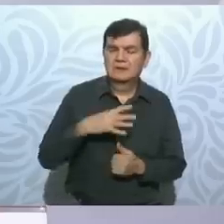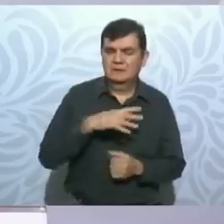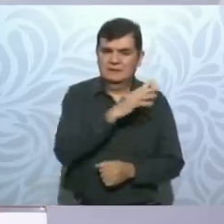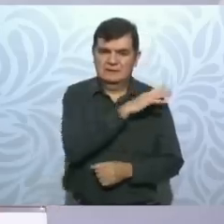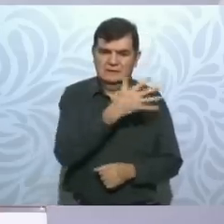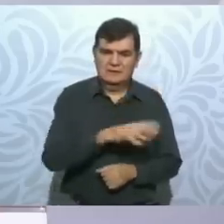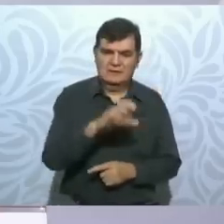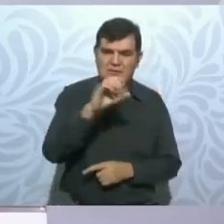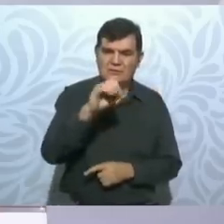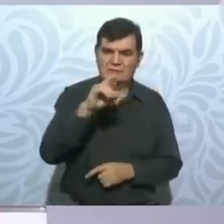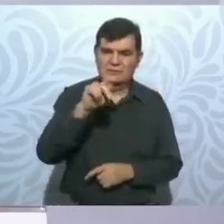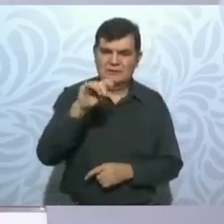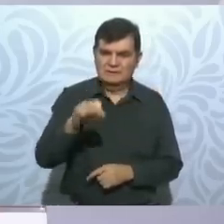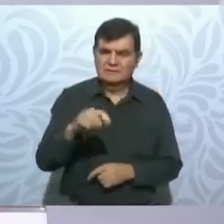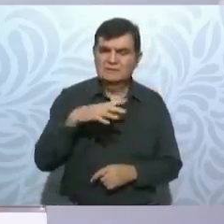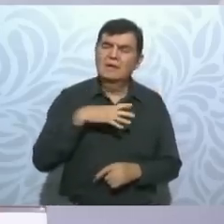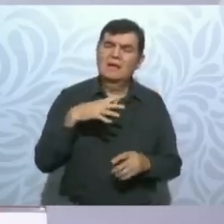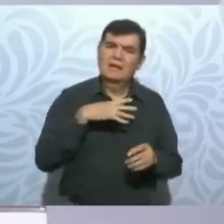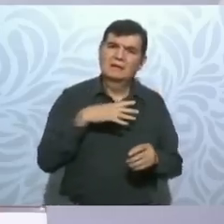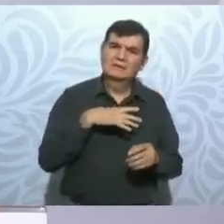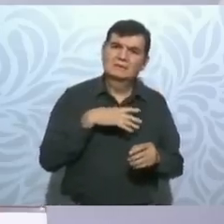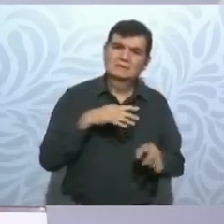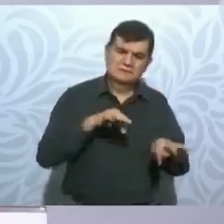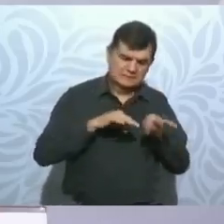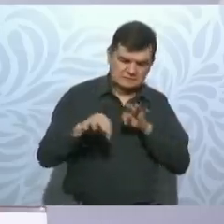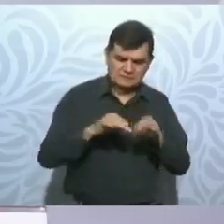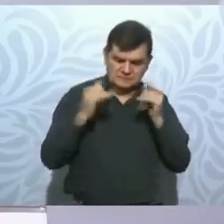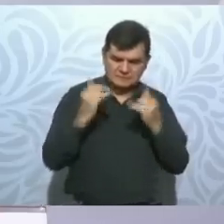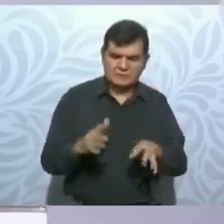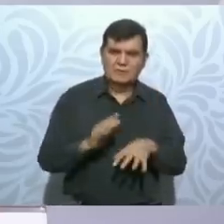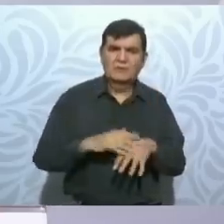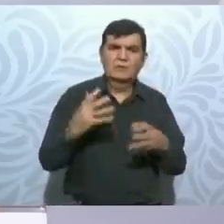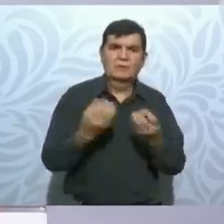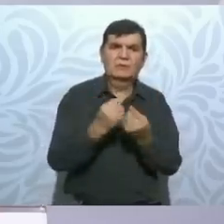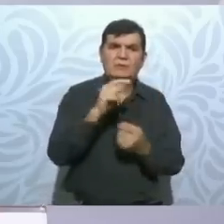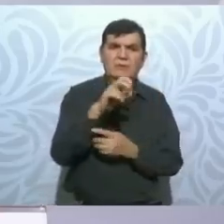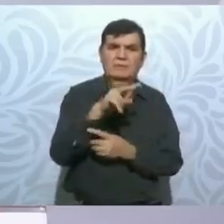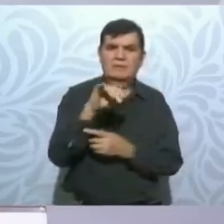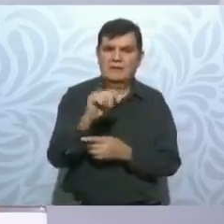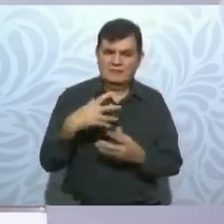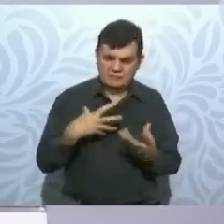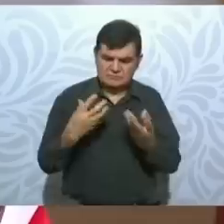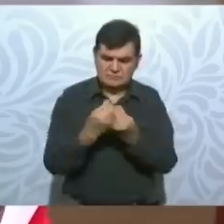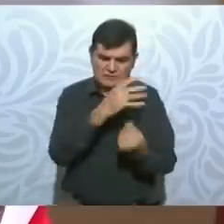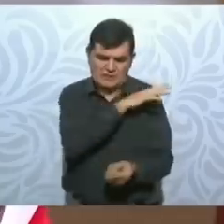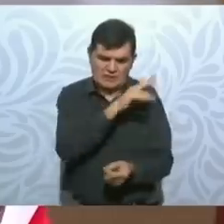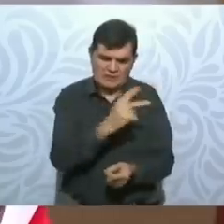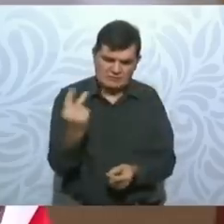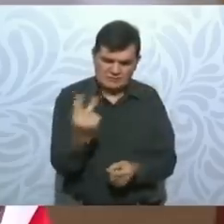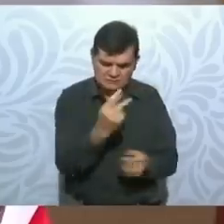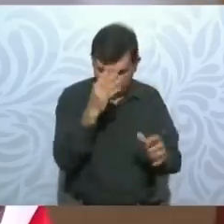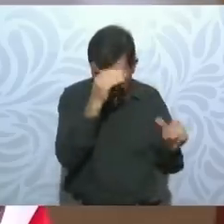haciendo una gran labor por supuesto con el general trevilla eh Y estamos fortaleciendo